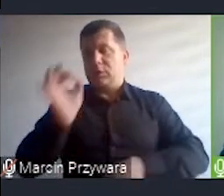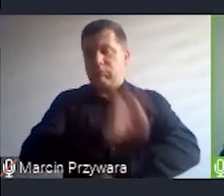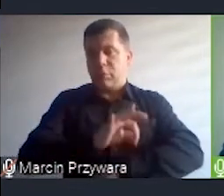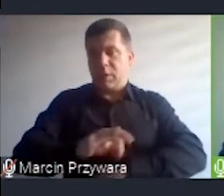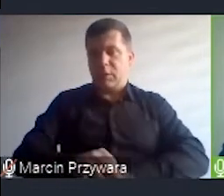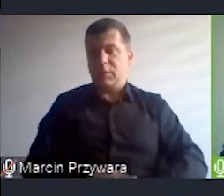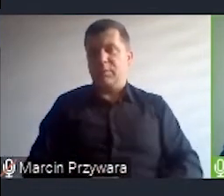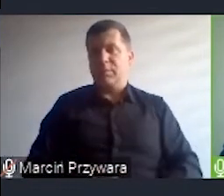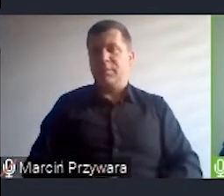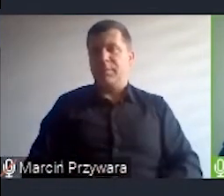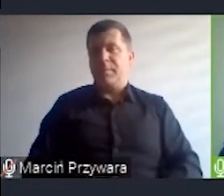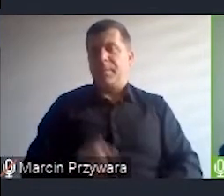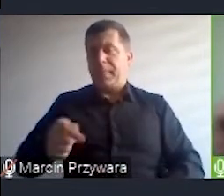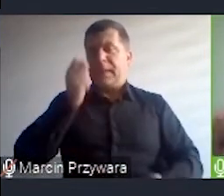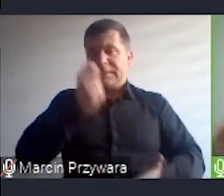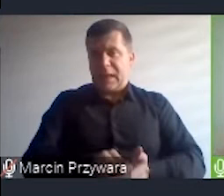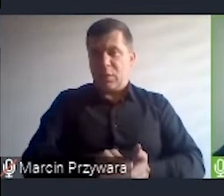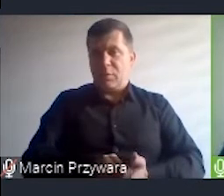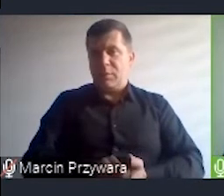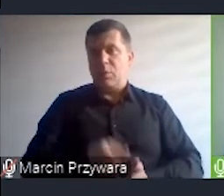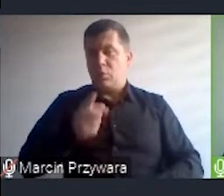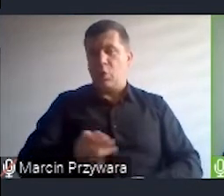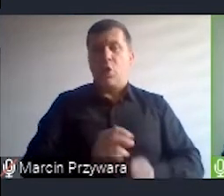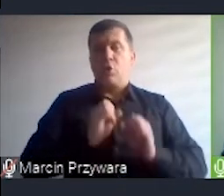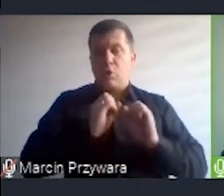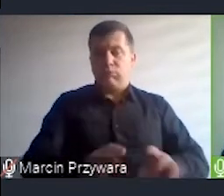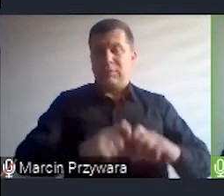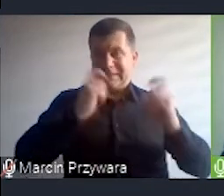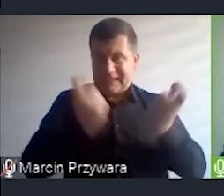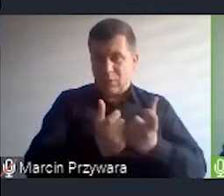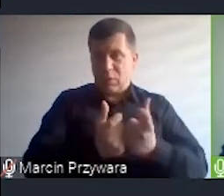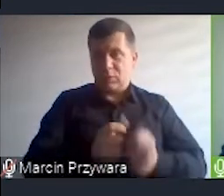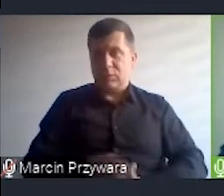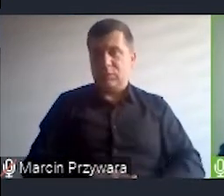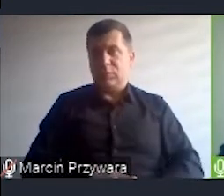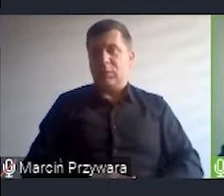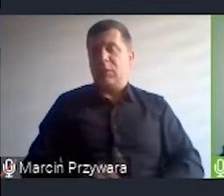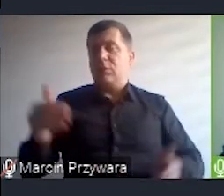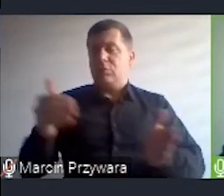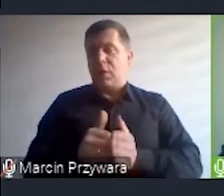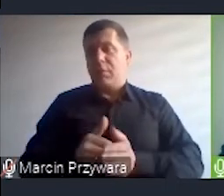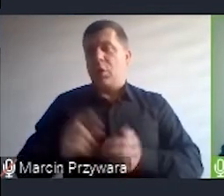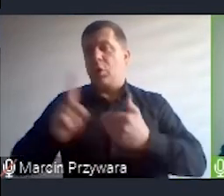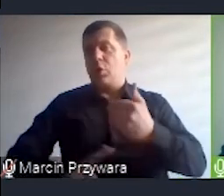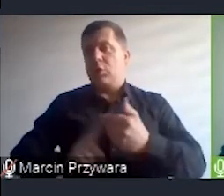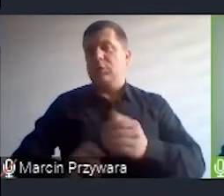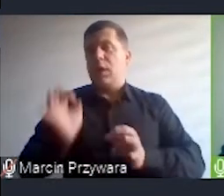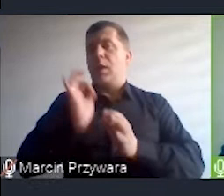ten zakup, mimo że tu dopuszczalny w całości, należałoby rozliczać proporcjonalnie.